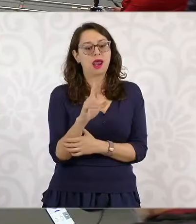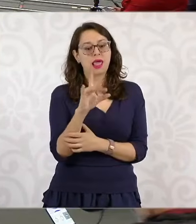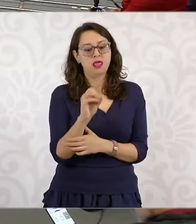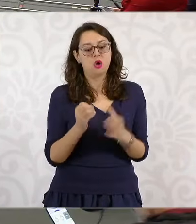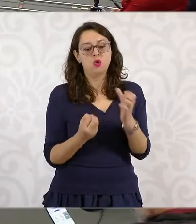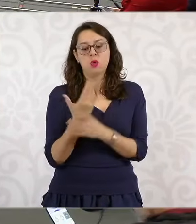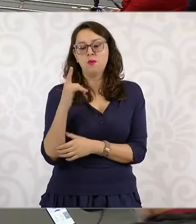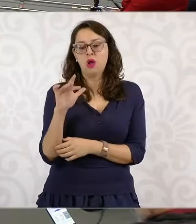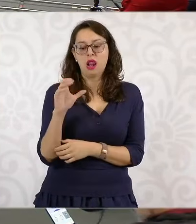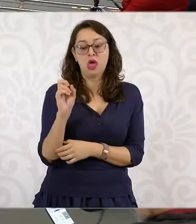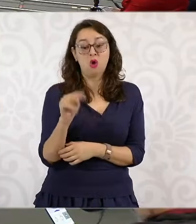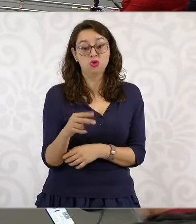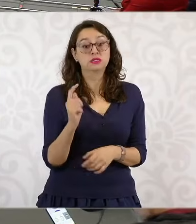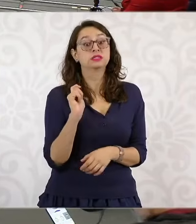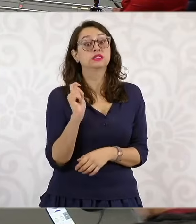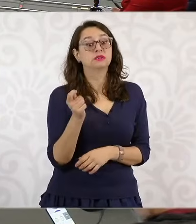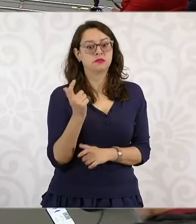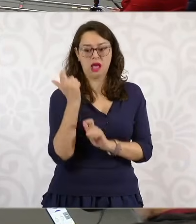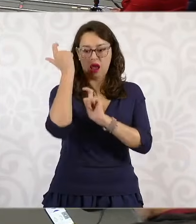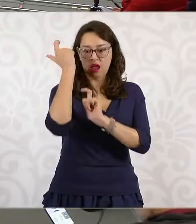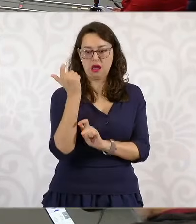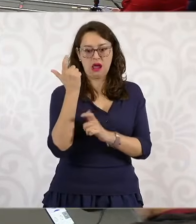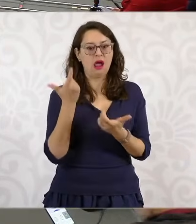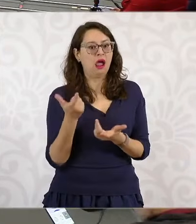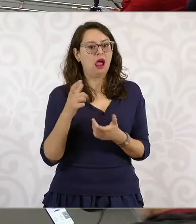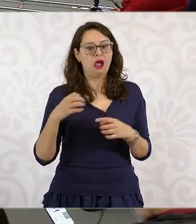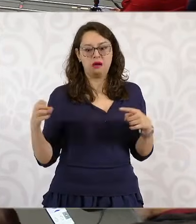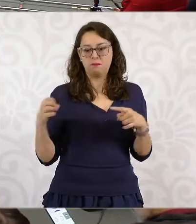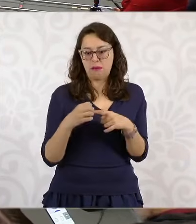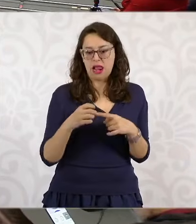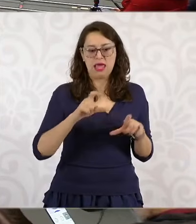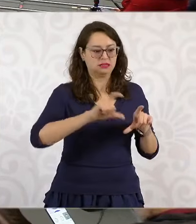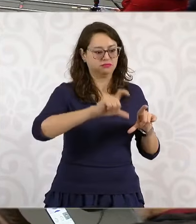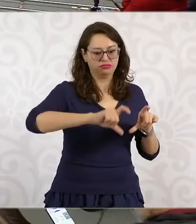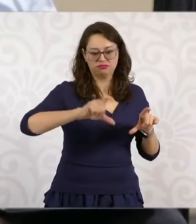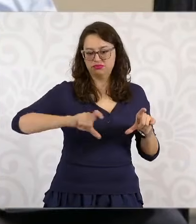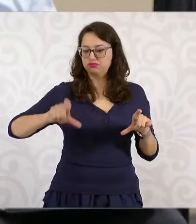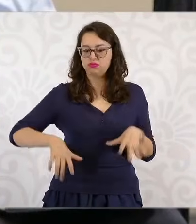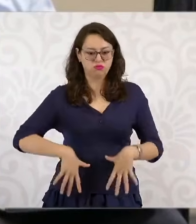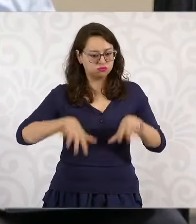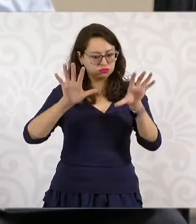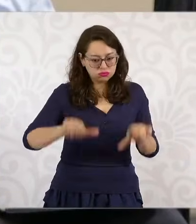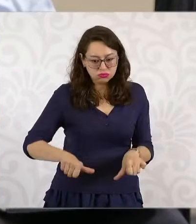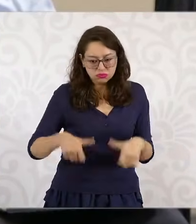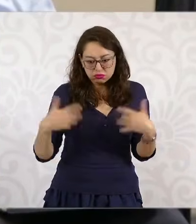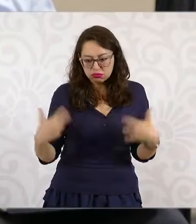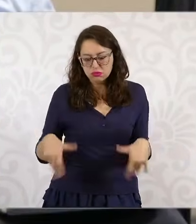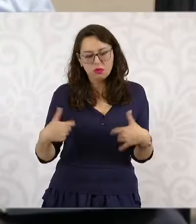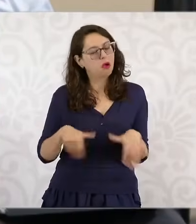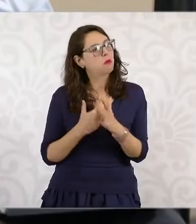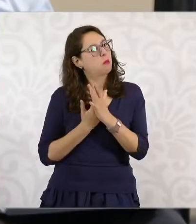una mayor número de armas y cartuchos asegurados en este último año que incluso supera eh el último